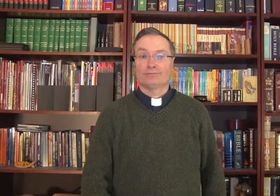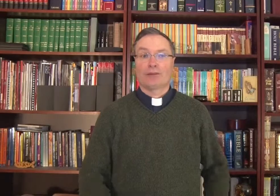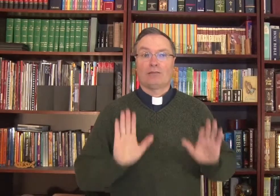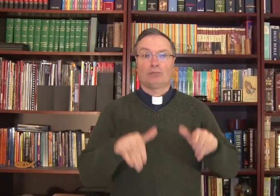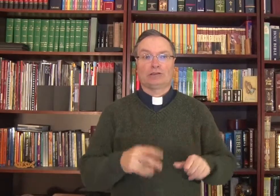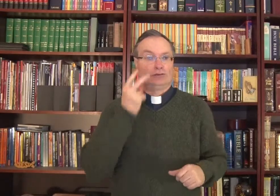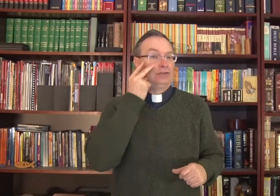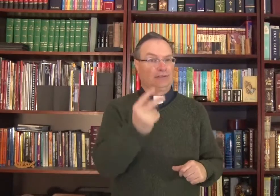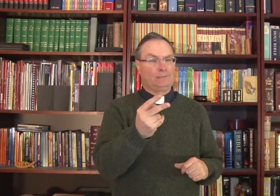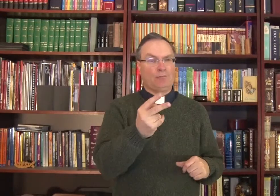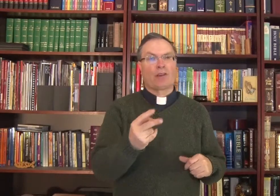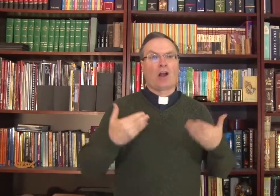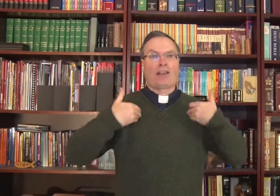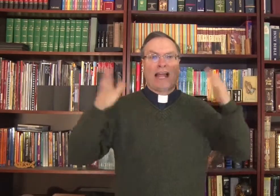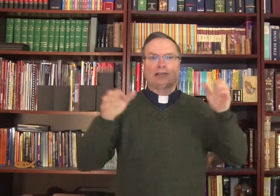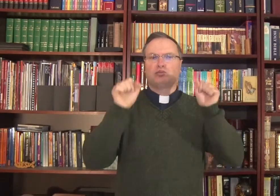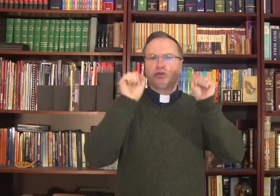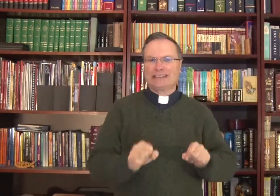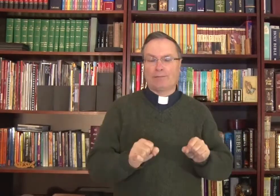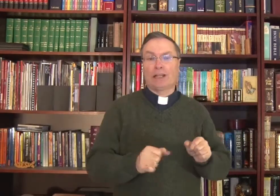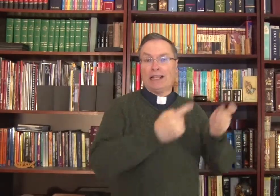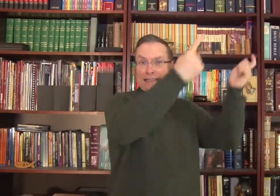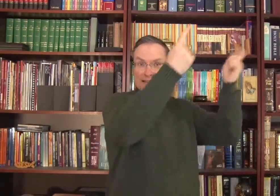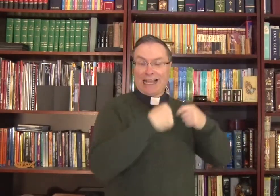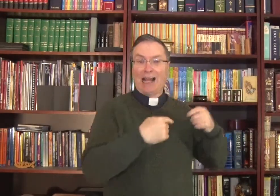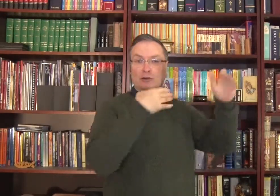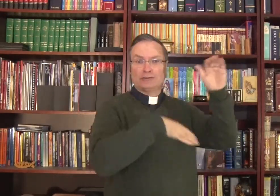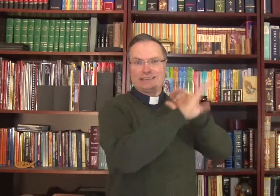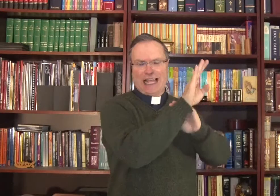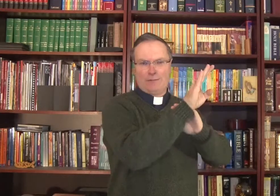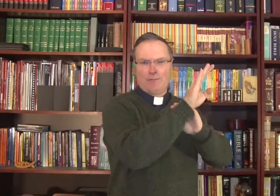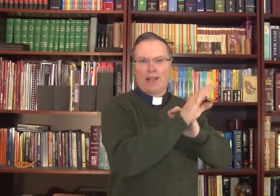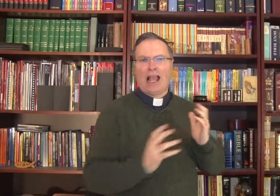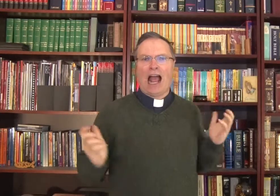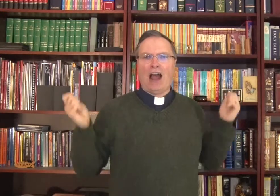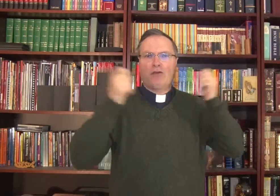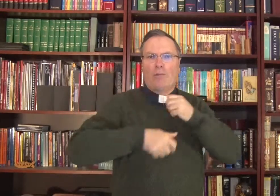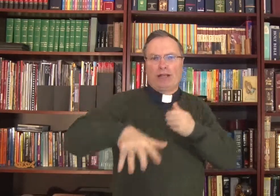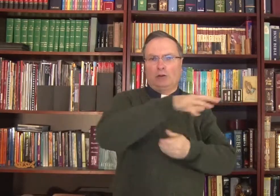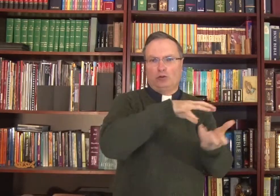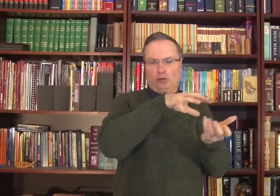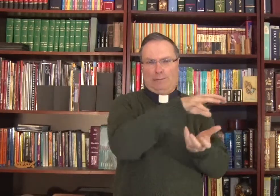Puis je vis un ange puissant descendre du ciel, enveloppé d’une nuée.